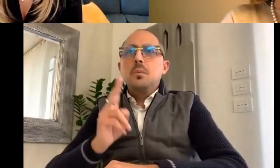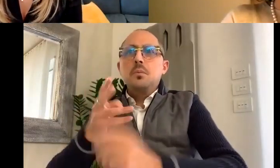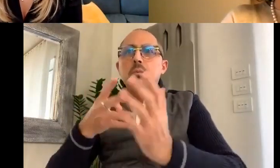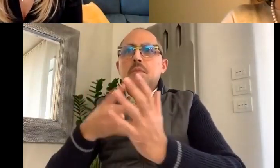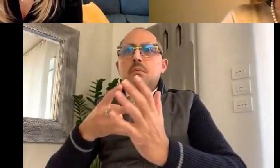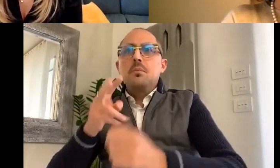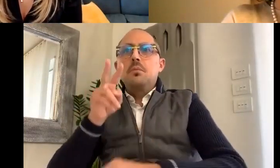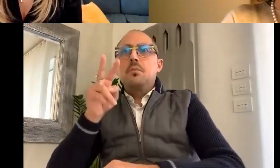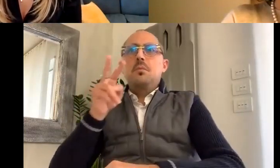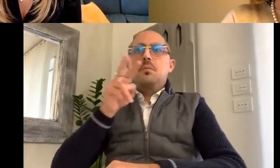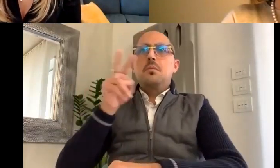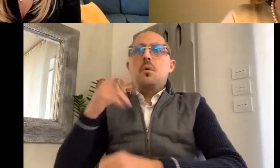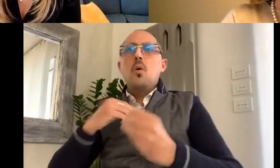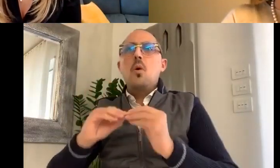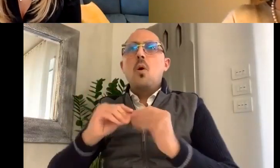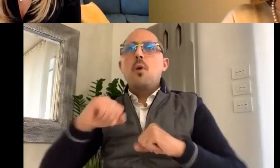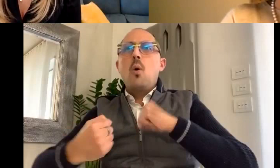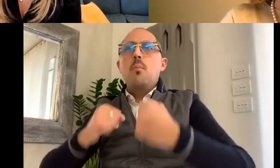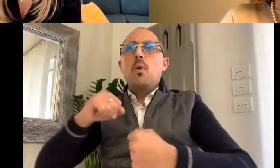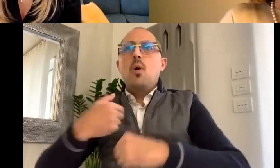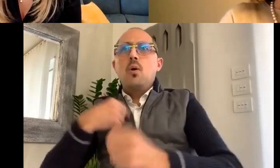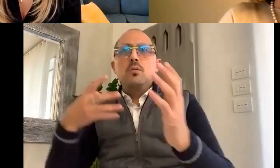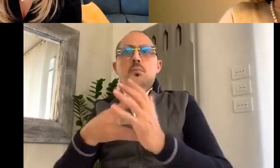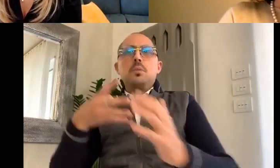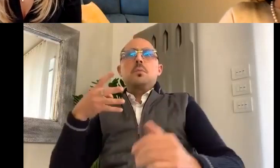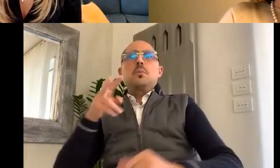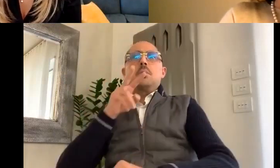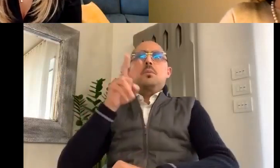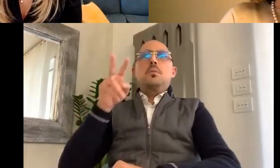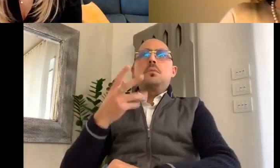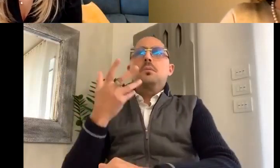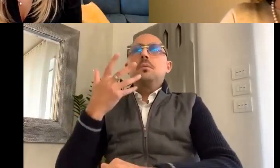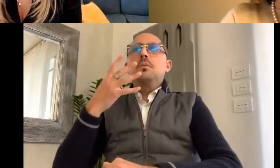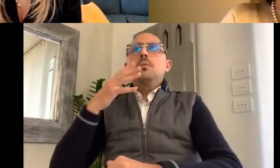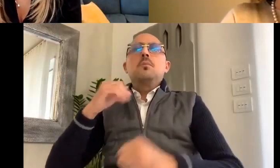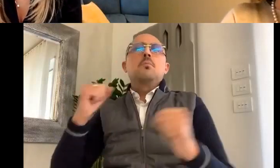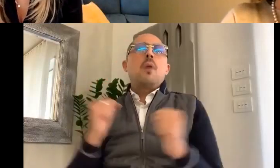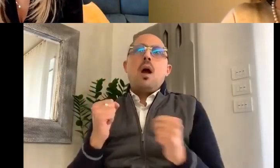le mascherine non riusciamo a capire e a recepire le informazioni che ci vengono